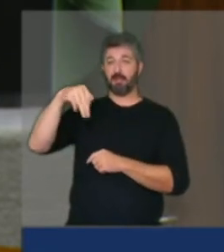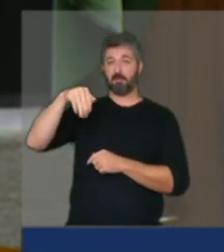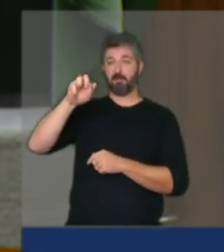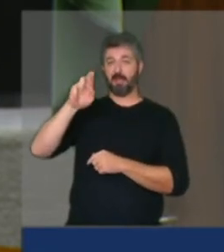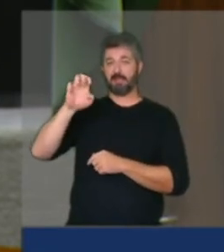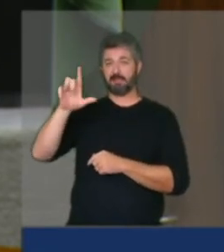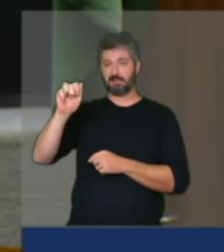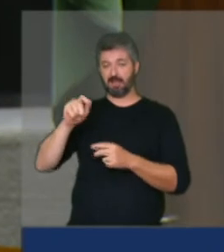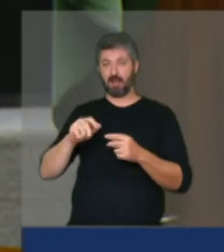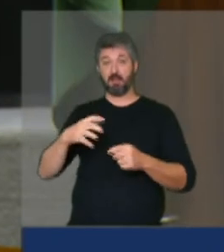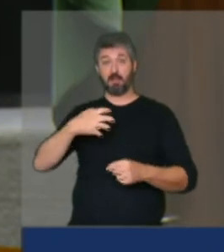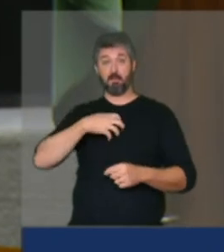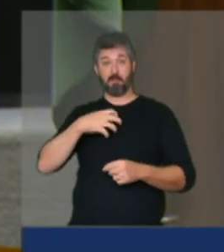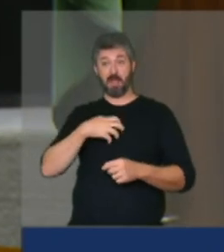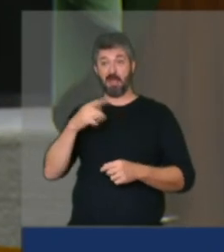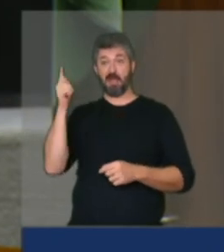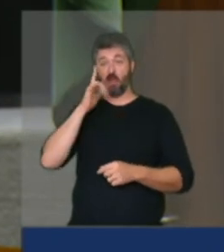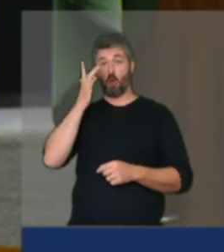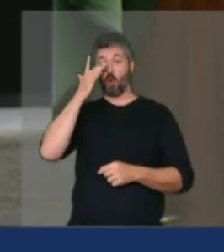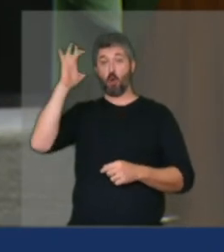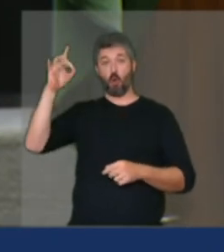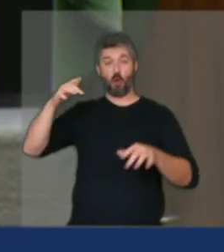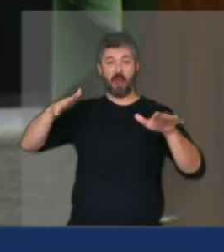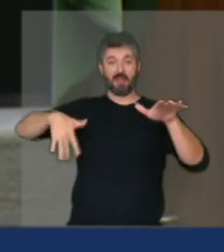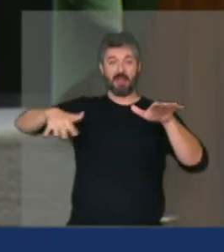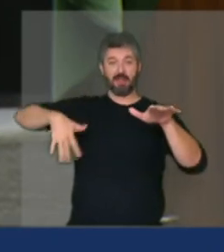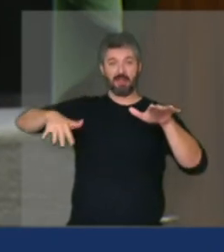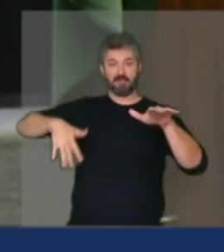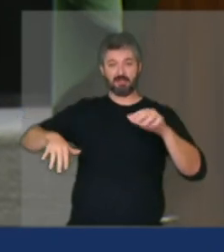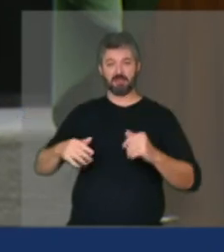QUE LEVOU O OURO NA NATAÇÃO DE MARATONAS AQUÁTICAS. TIVE A EMOÇÃO DE VÊ-LA ONTEM